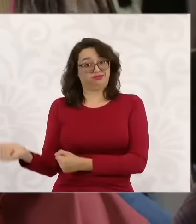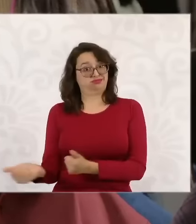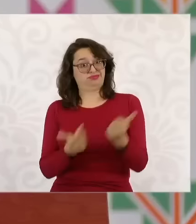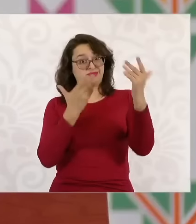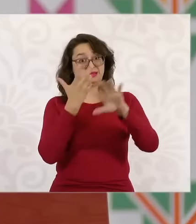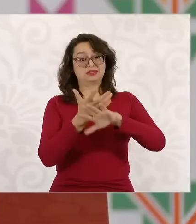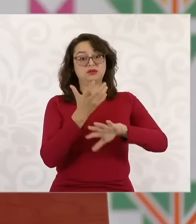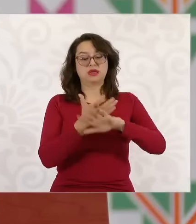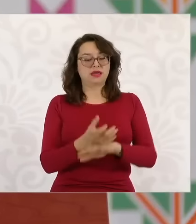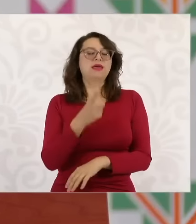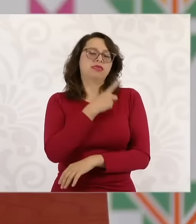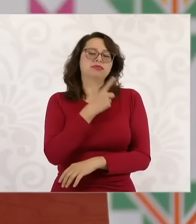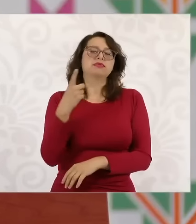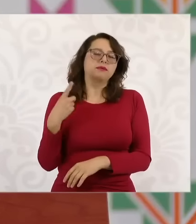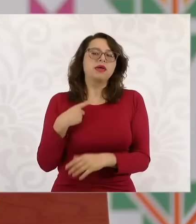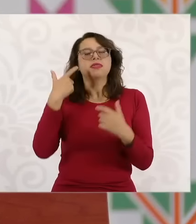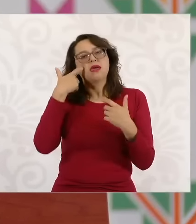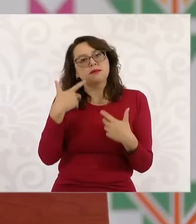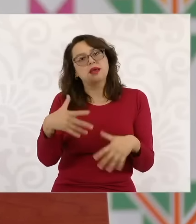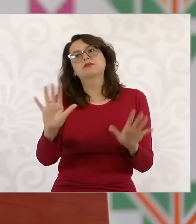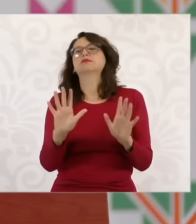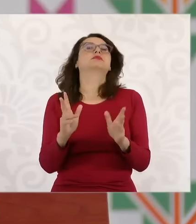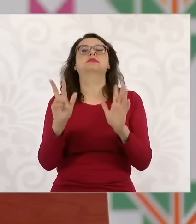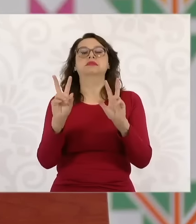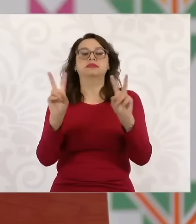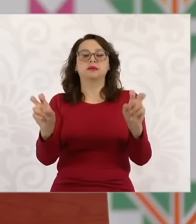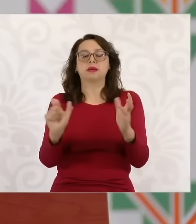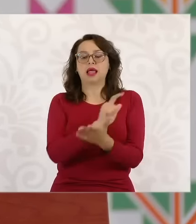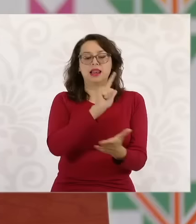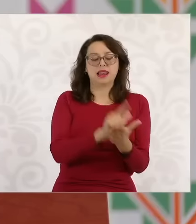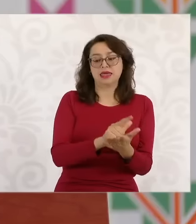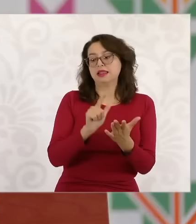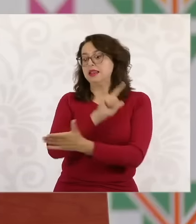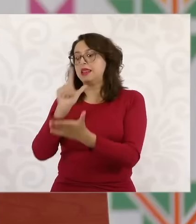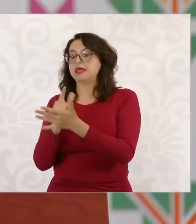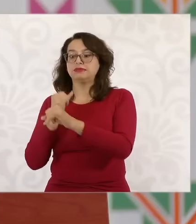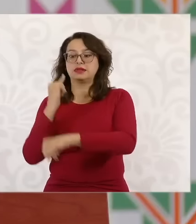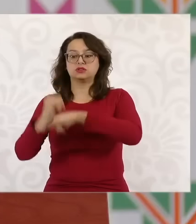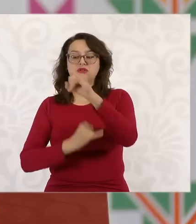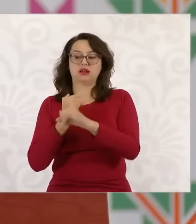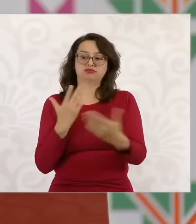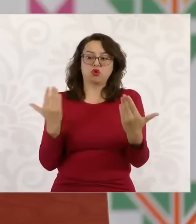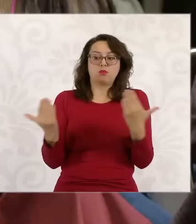Pues habría que ver en el marco de de nuestra legislación y de las leyes internacionales.